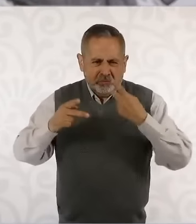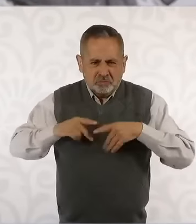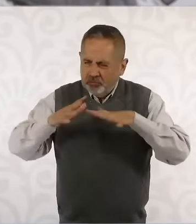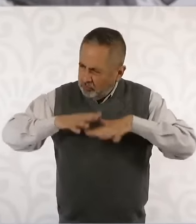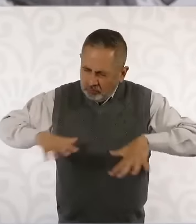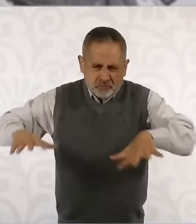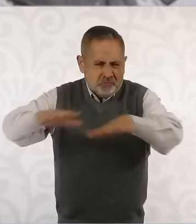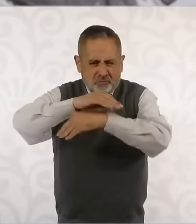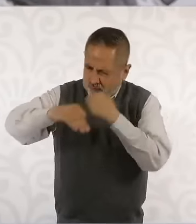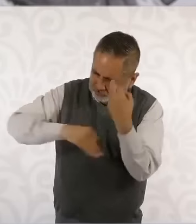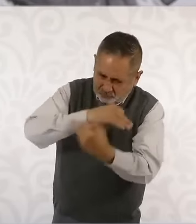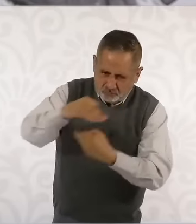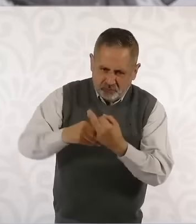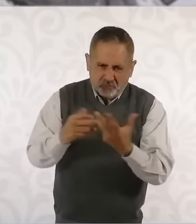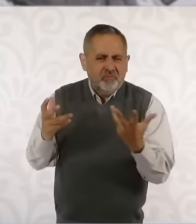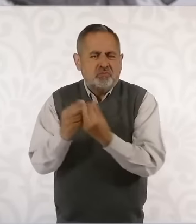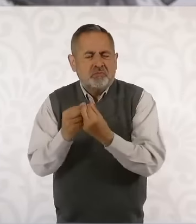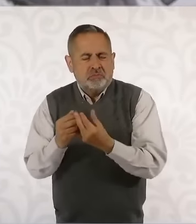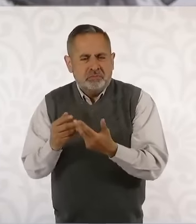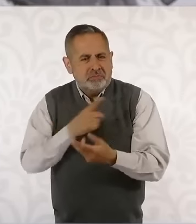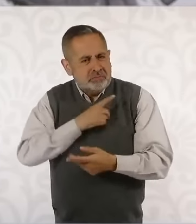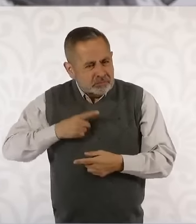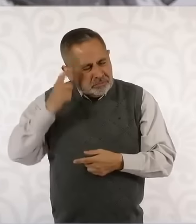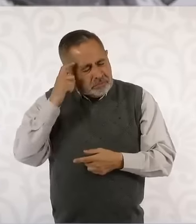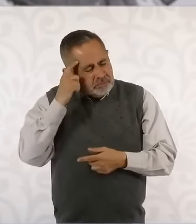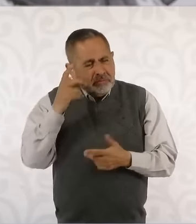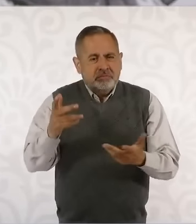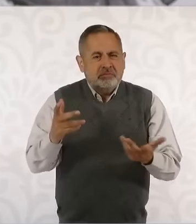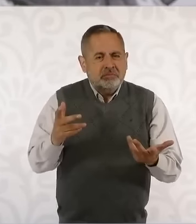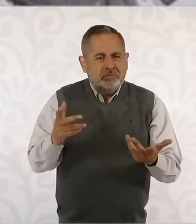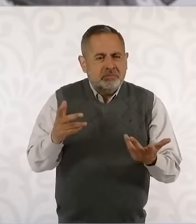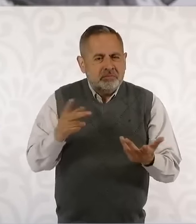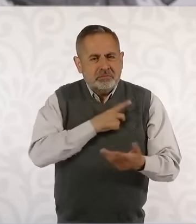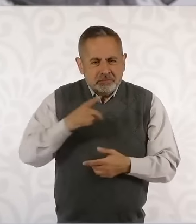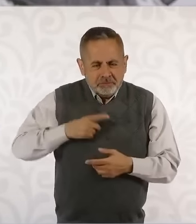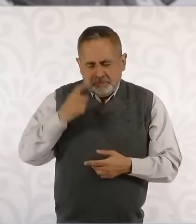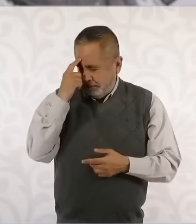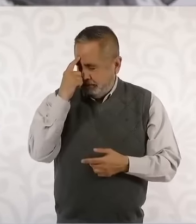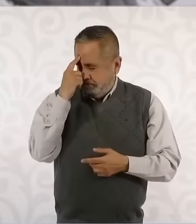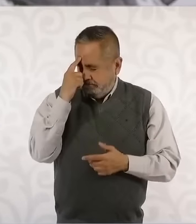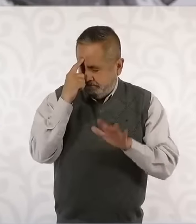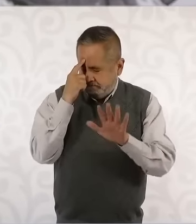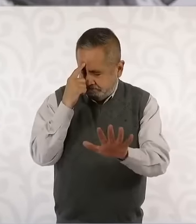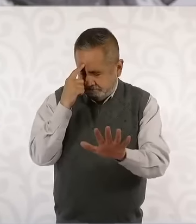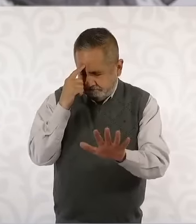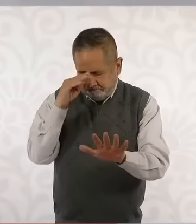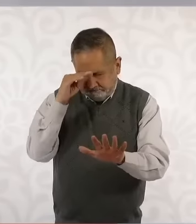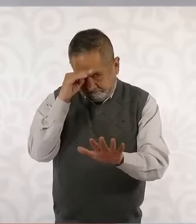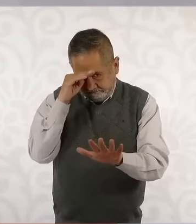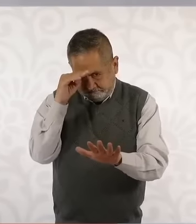todos los que estamos, tenemos que hacer una reflexión de esto. Entonces,